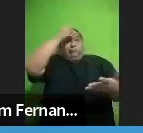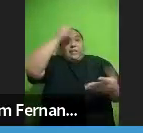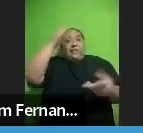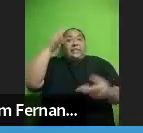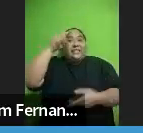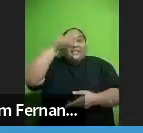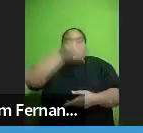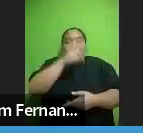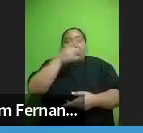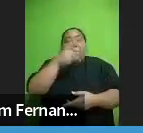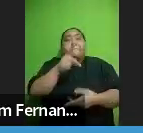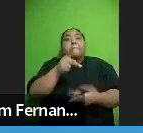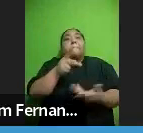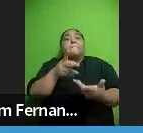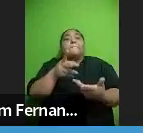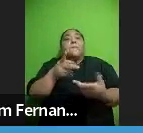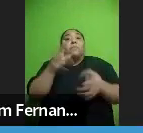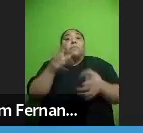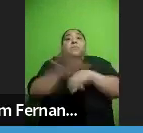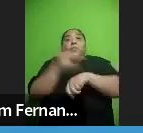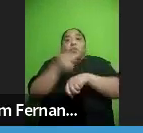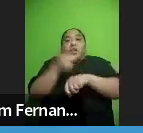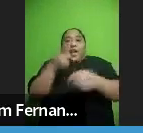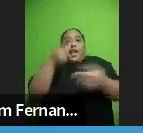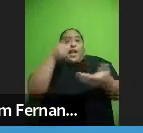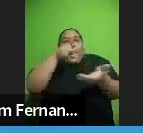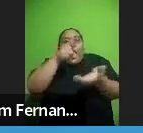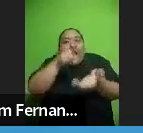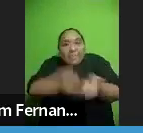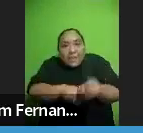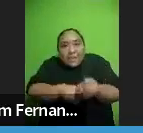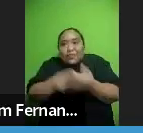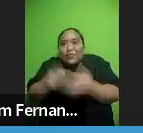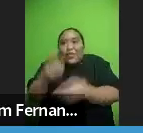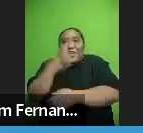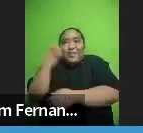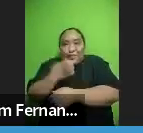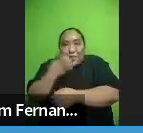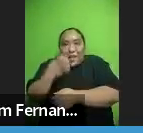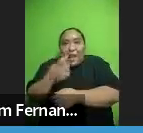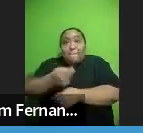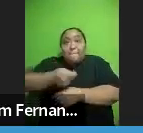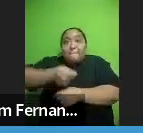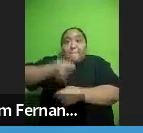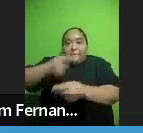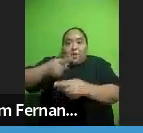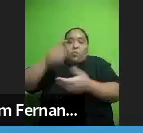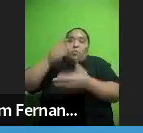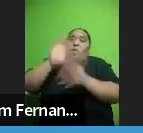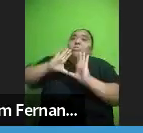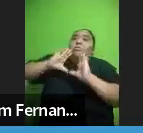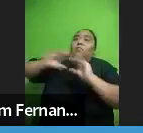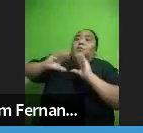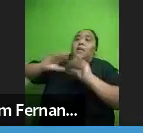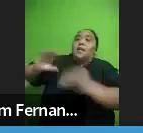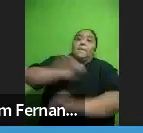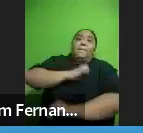En la escuela. En En la escuela. Primero se les la escuela. Primero se les enseña español y luego se se diseña matemáticas se diseña matemáticas. Y entonces eso genera